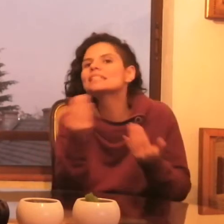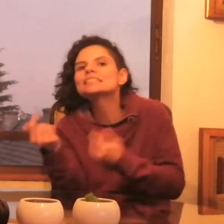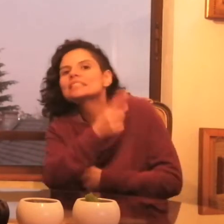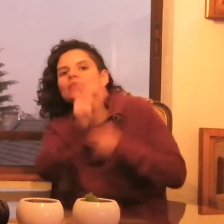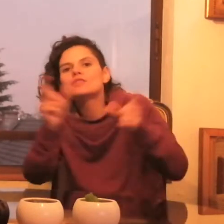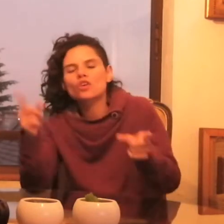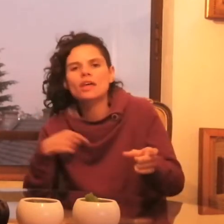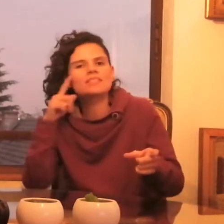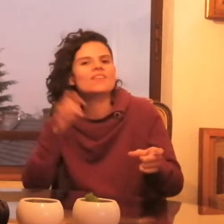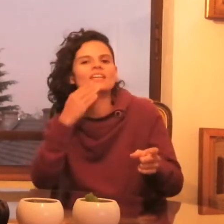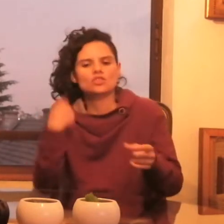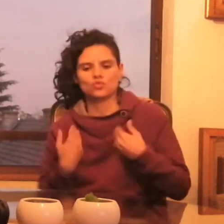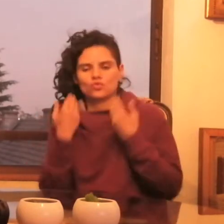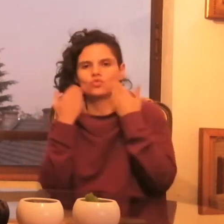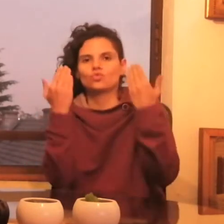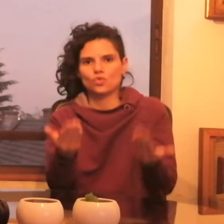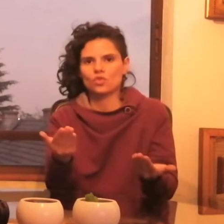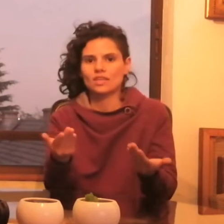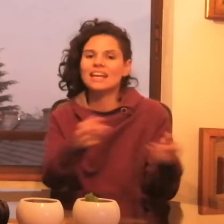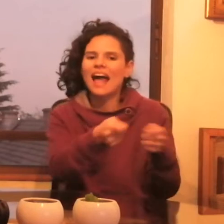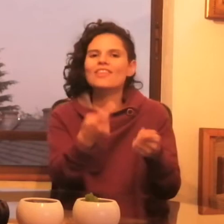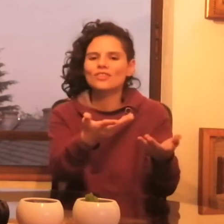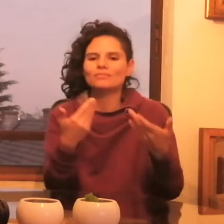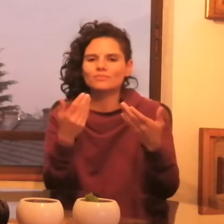satisfacerlas, que es lo que uno trata de hacer con la radio y por eso también la radio